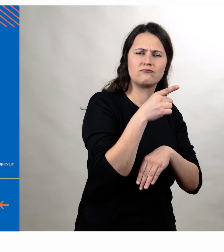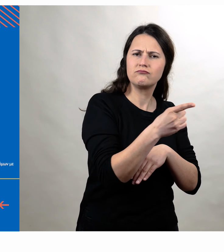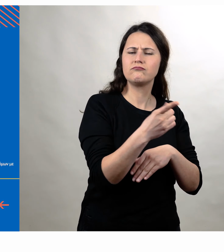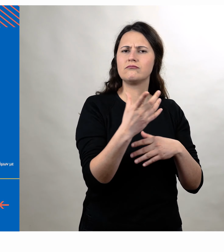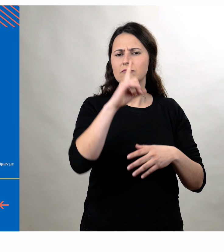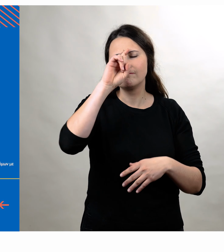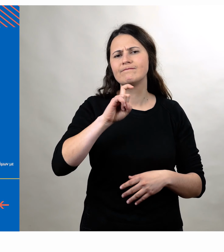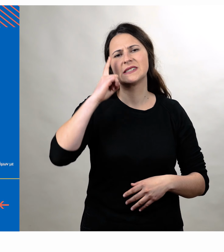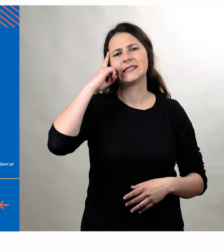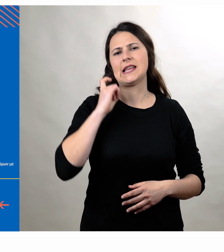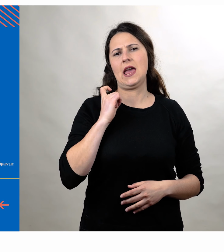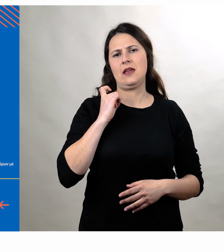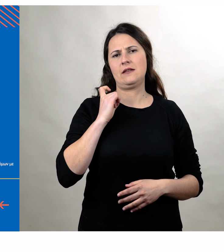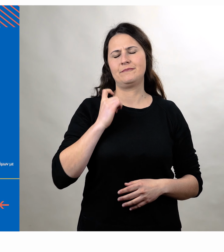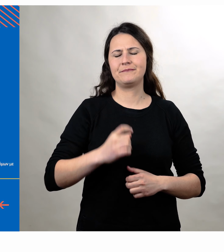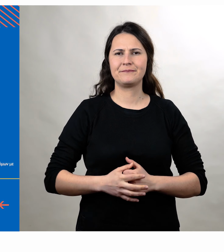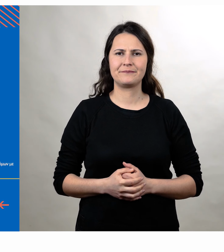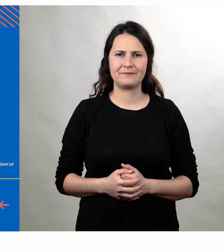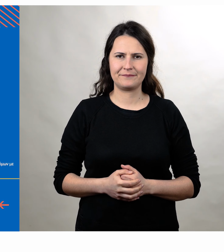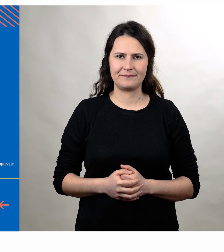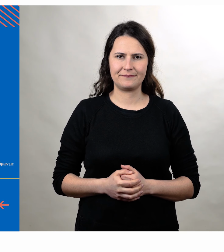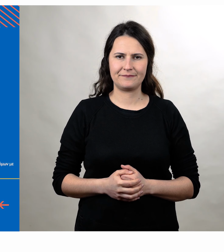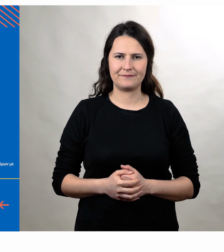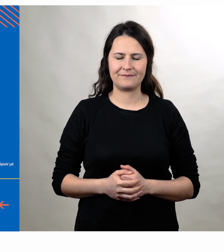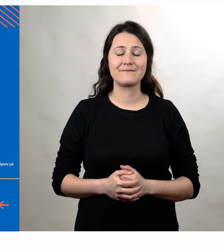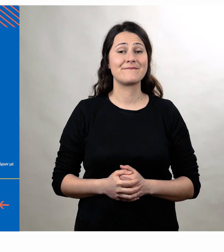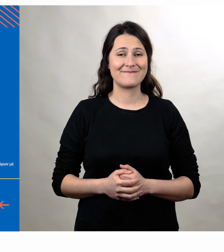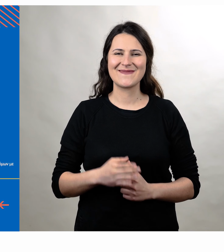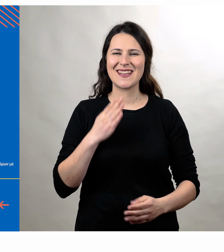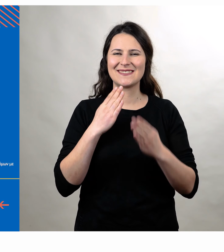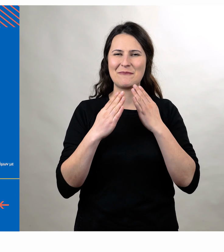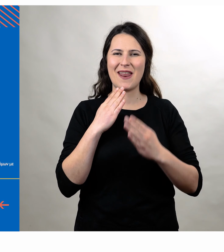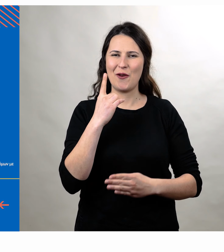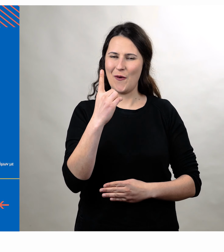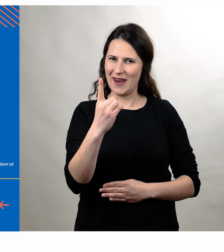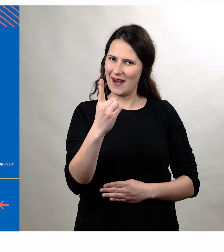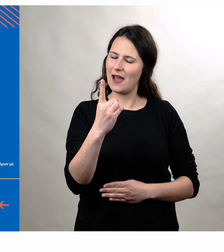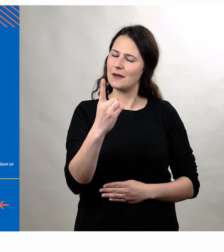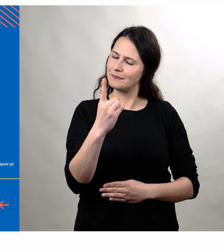Το σεμινάριο 1 αποτελείται από τρεις ενότητες: